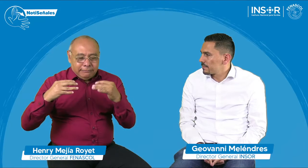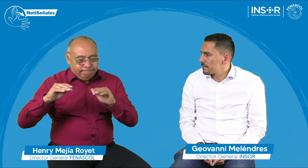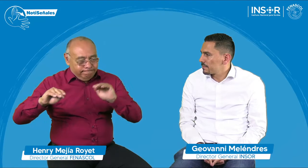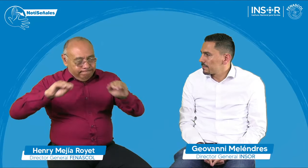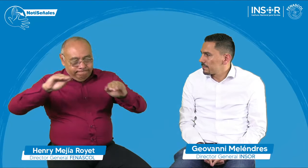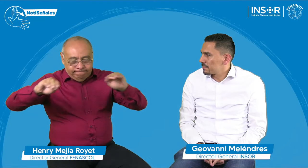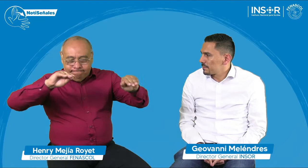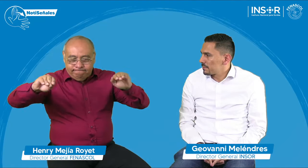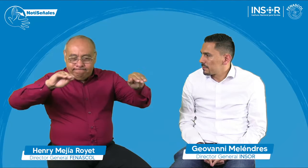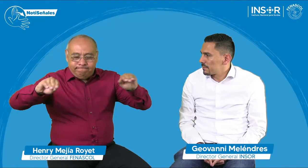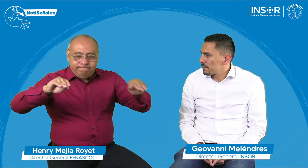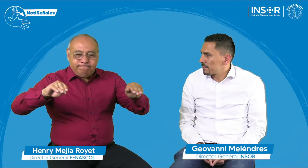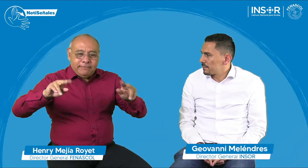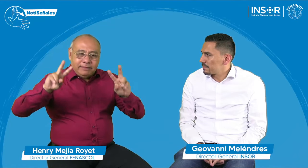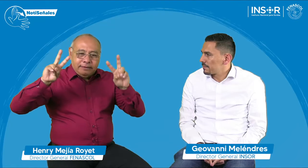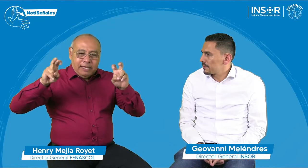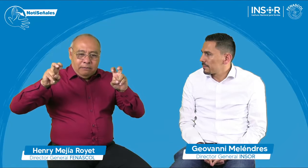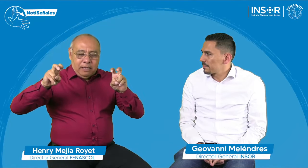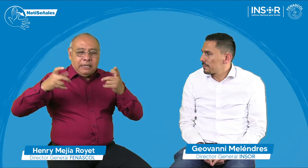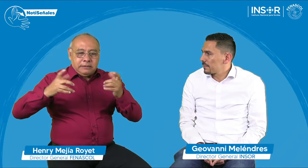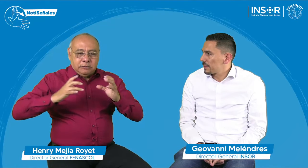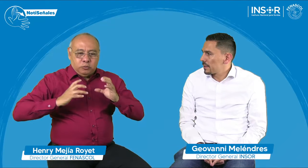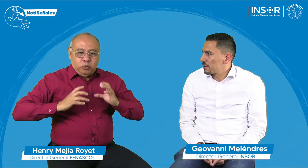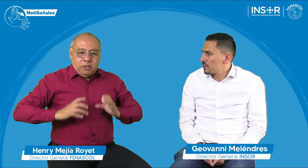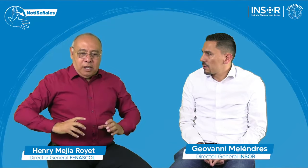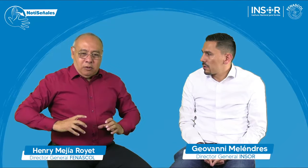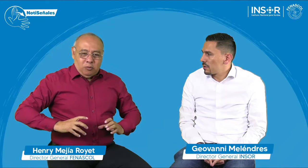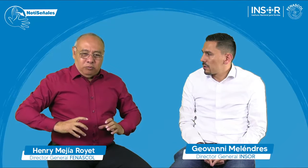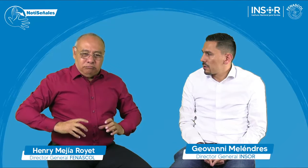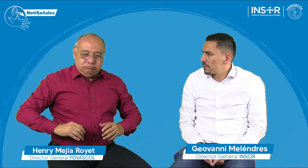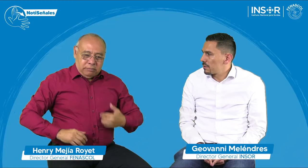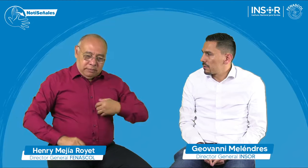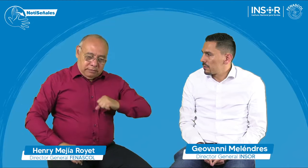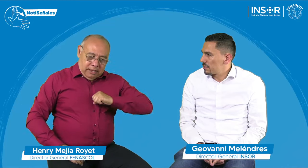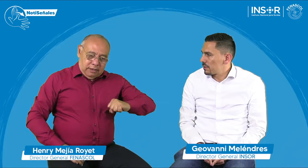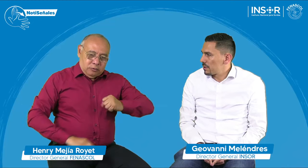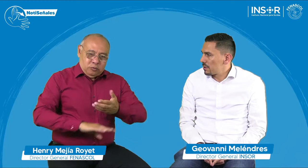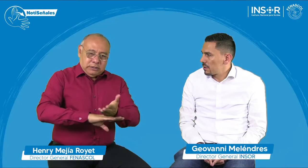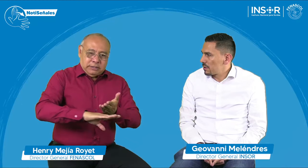cuestiones de tiempo. A las ciento sesenta personas que nos